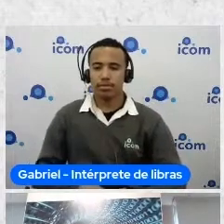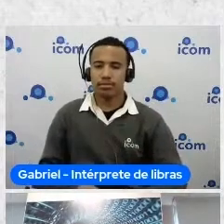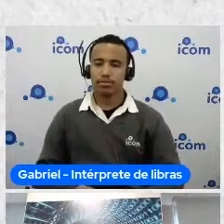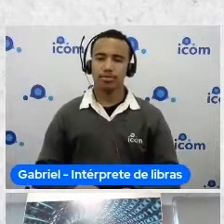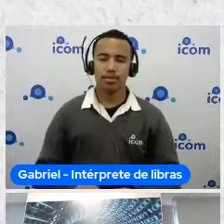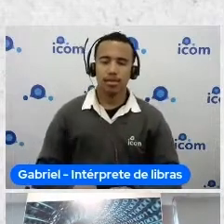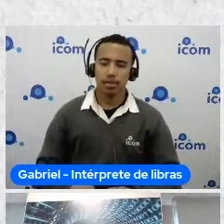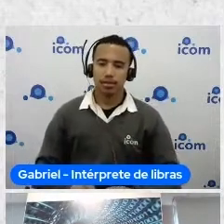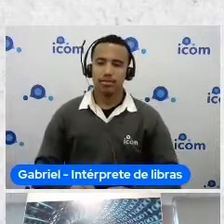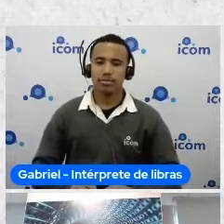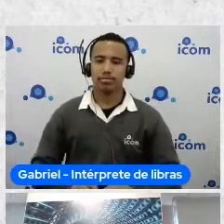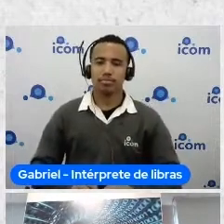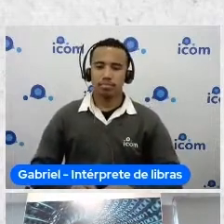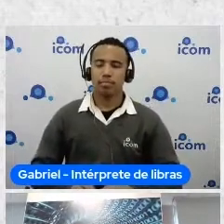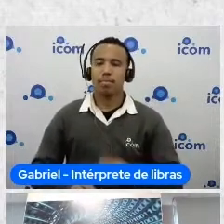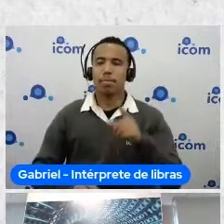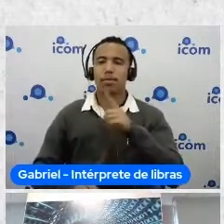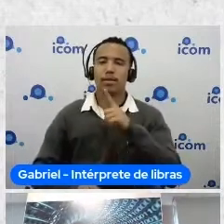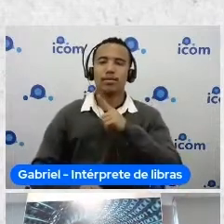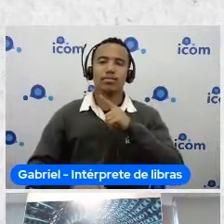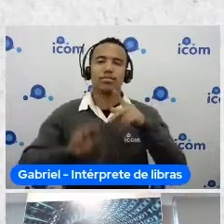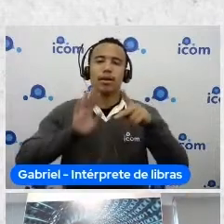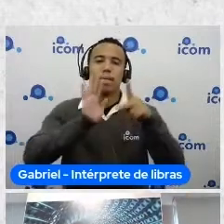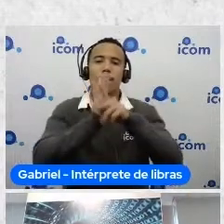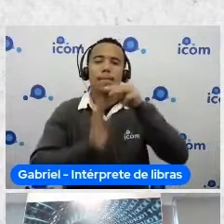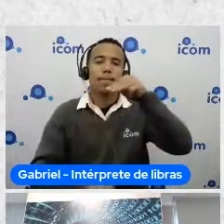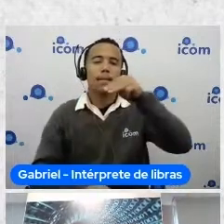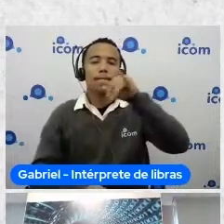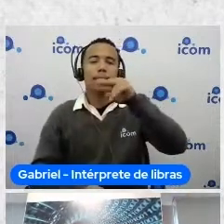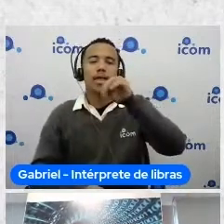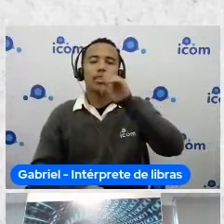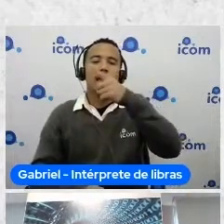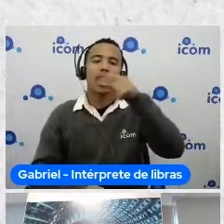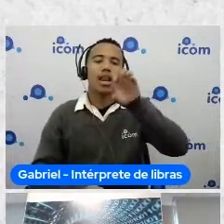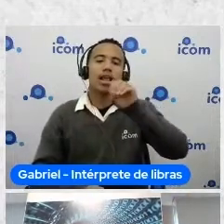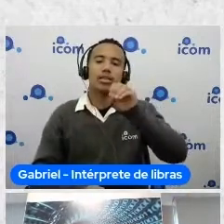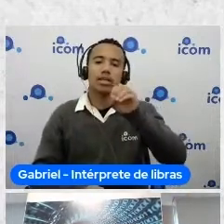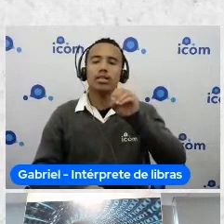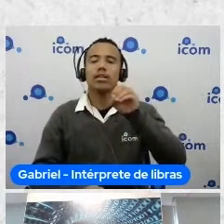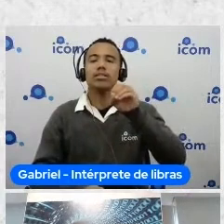Nas operações do Minas-Rio, estão situadas na cidade de Conceição do Mato Dentro,